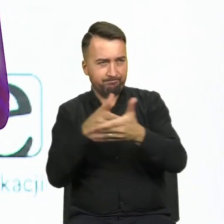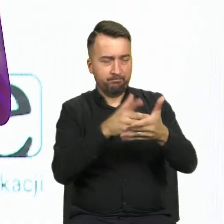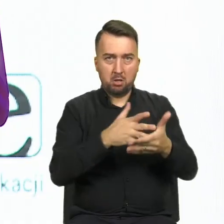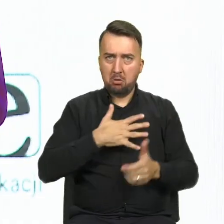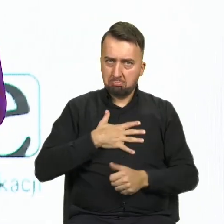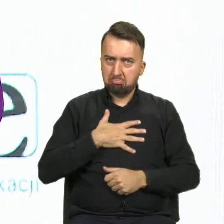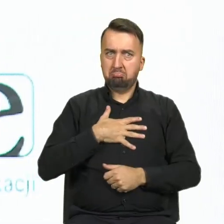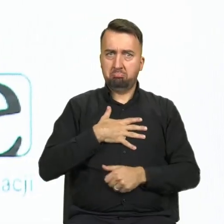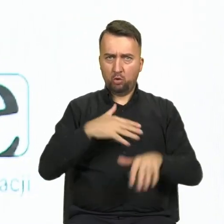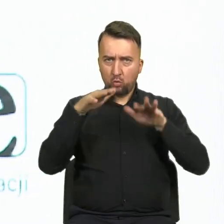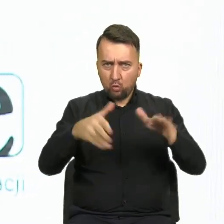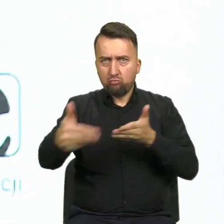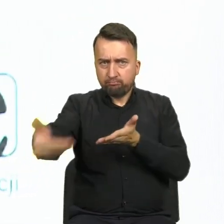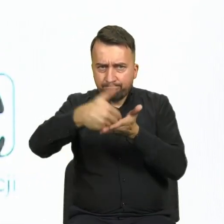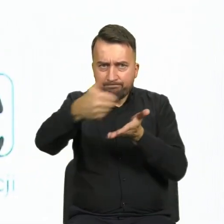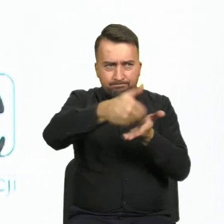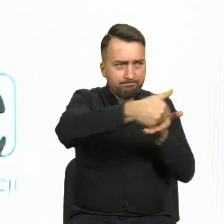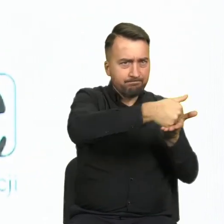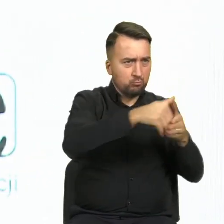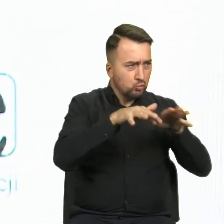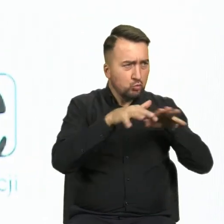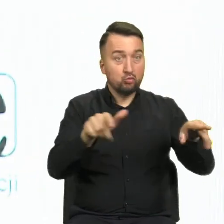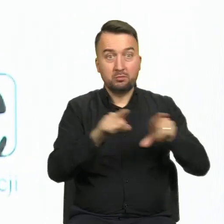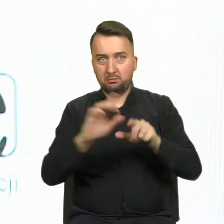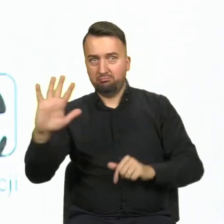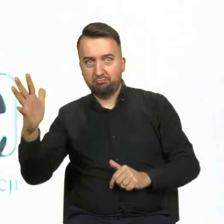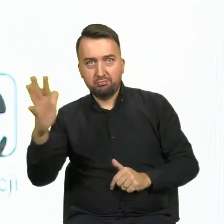zgłoszonych prac oraz ich różnorodności i poziomu kreatywności.